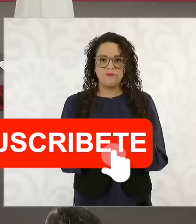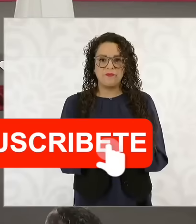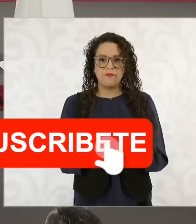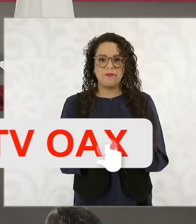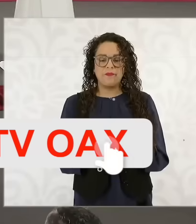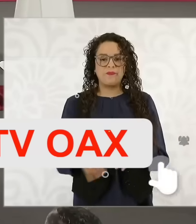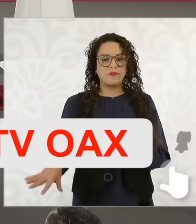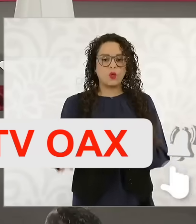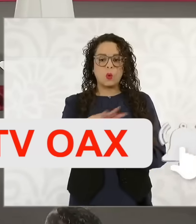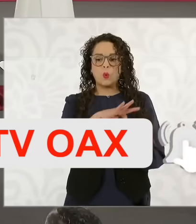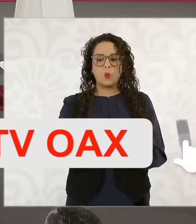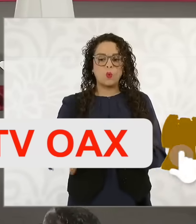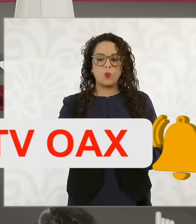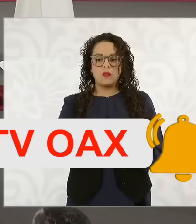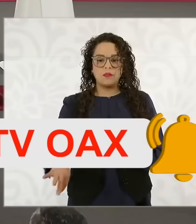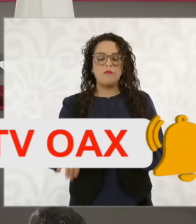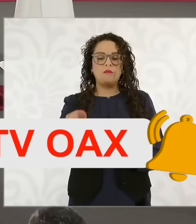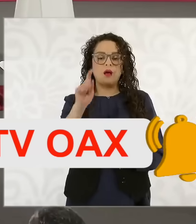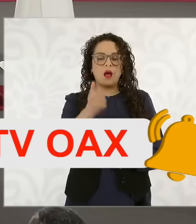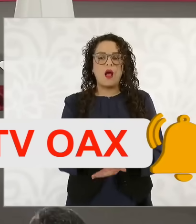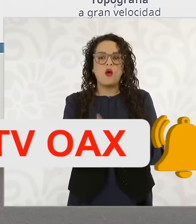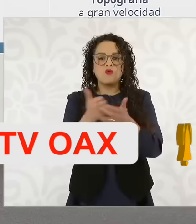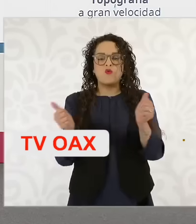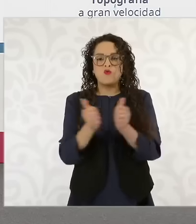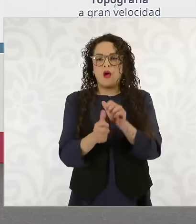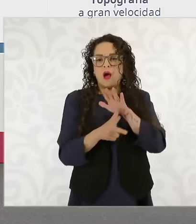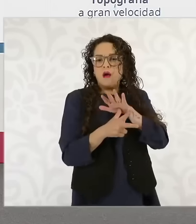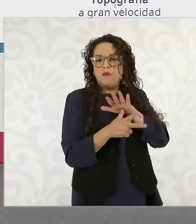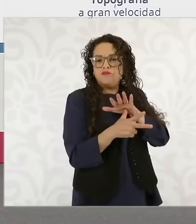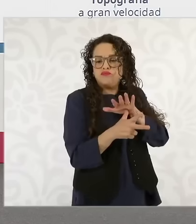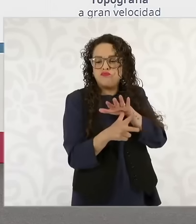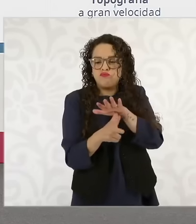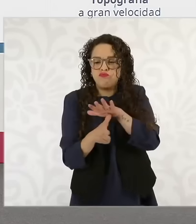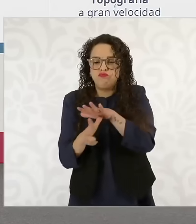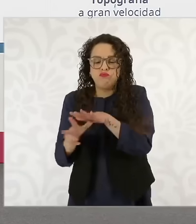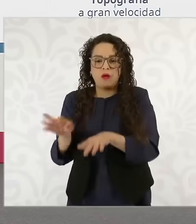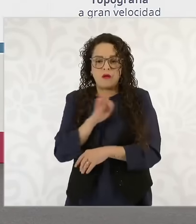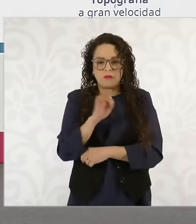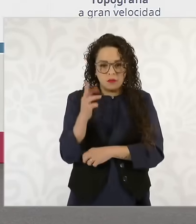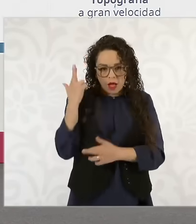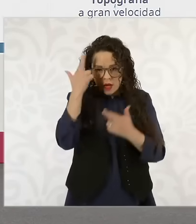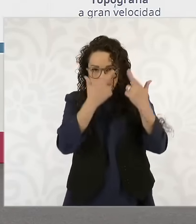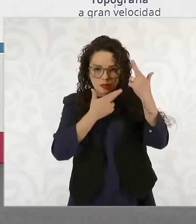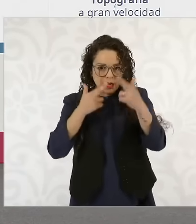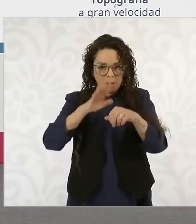la versatilidad que nos han dado los drones con el tener un análisis del terreno, una evaluación de